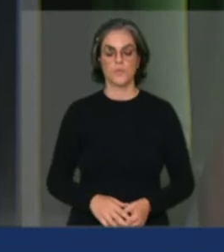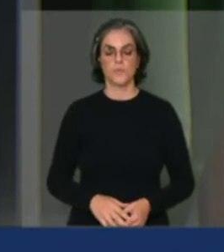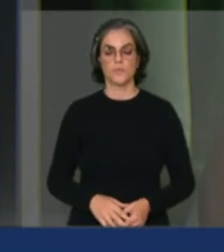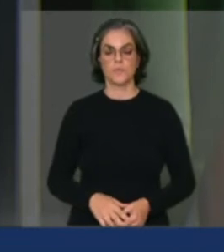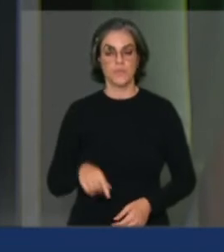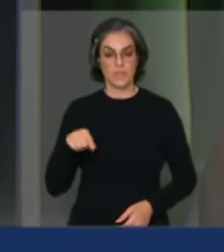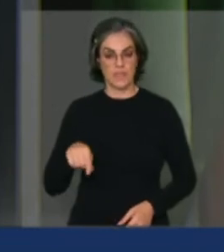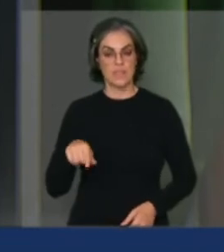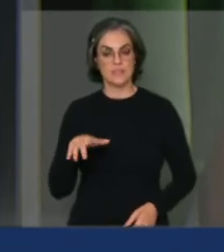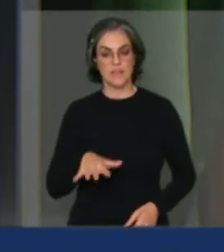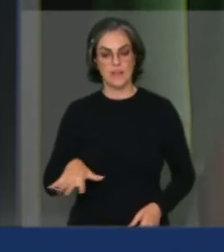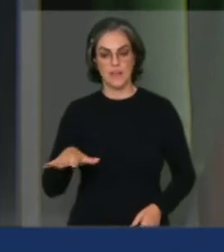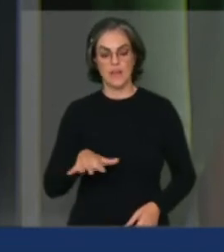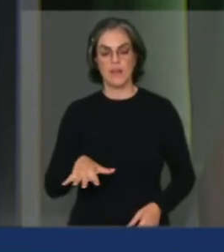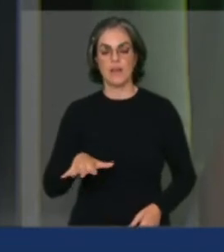ESTE SETOR, FOI O SETOR QUE